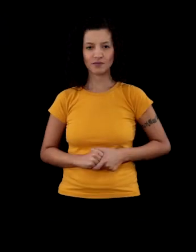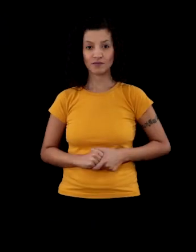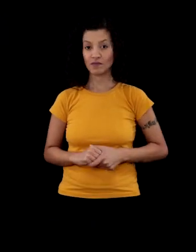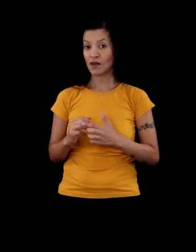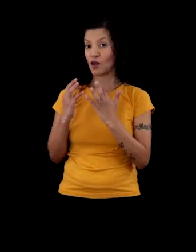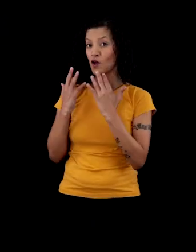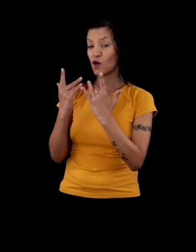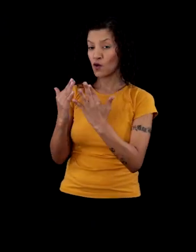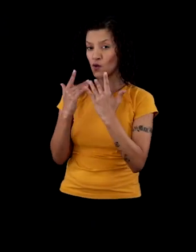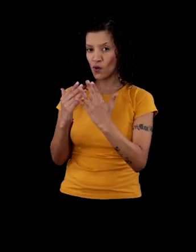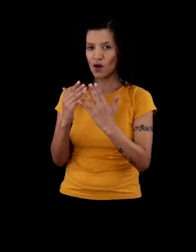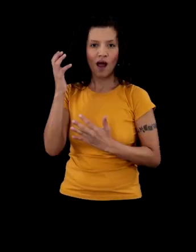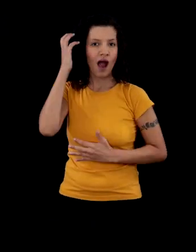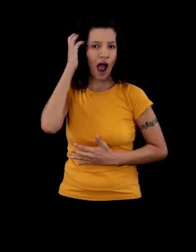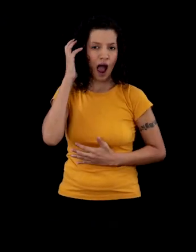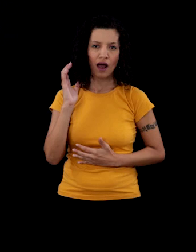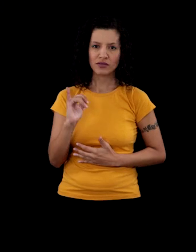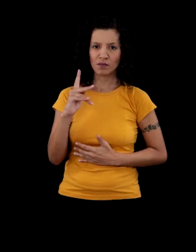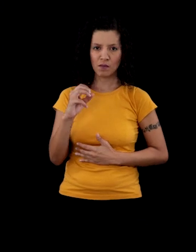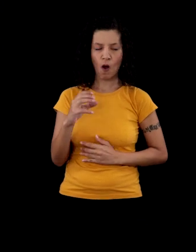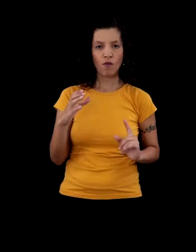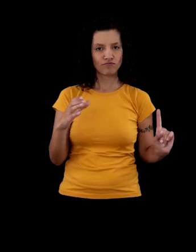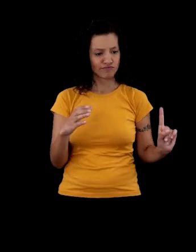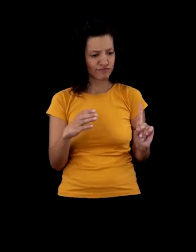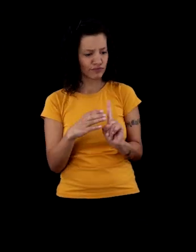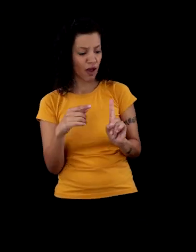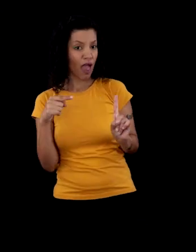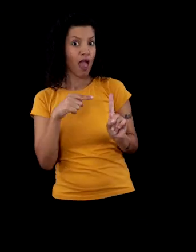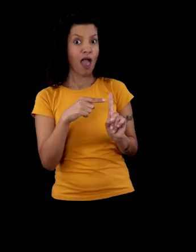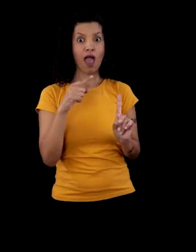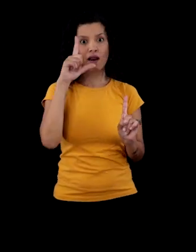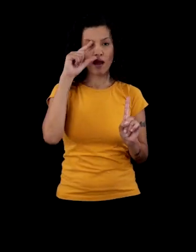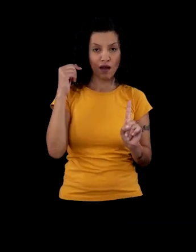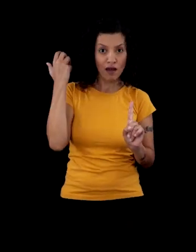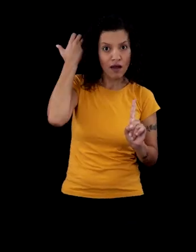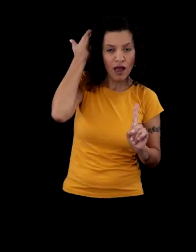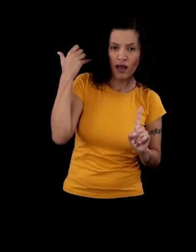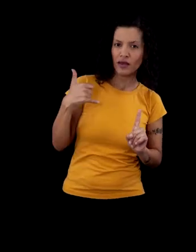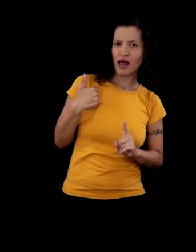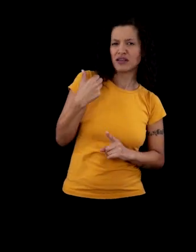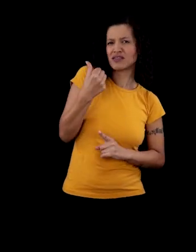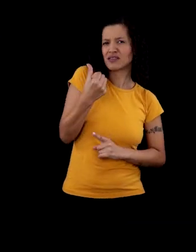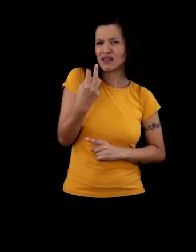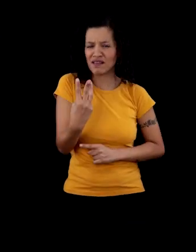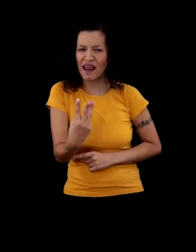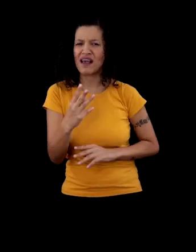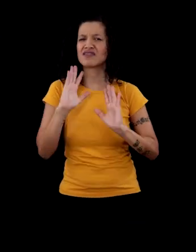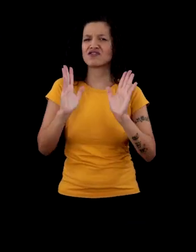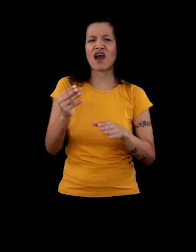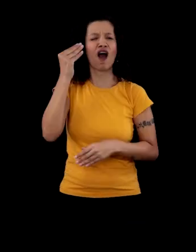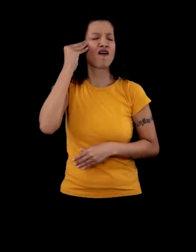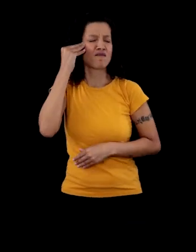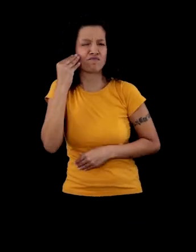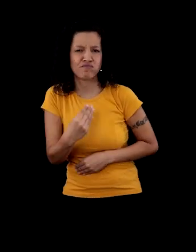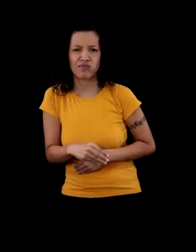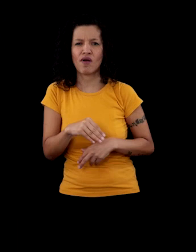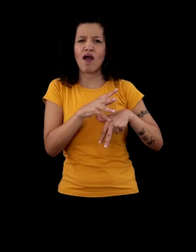Essa entrada dela no coletivo “Rádio Cipó”, já estava com 63 anos, e em Igarapé-Miri ela dizia que não queria mais nada,